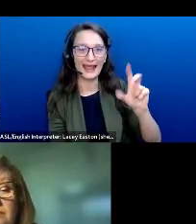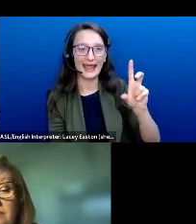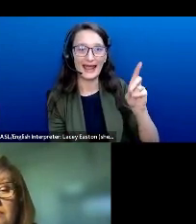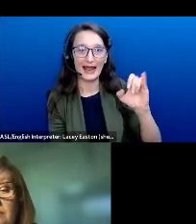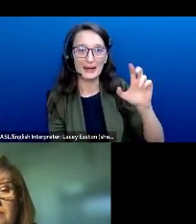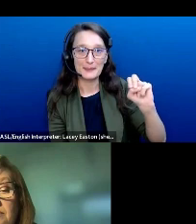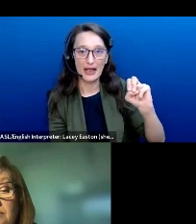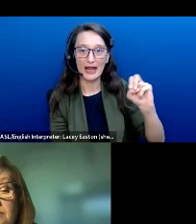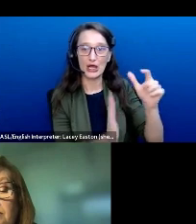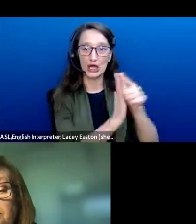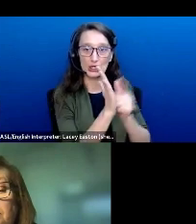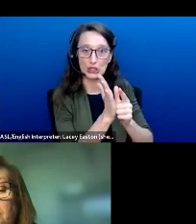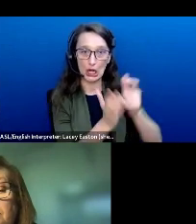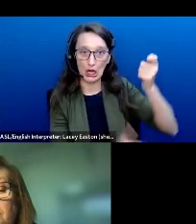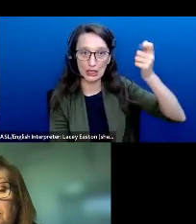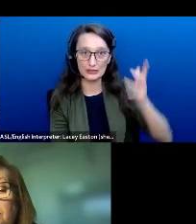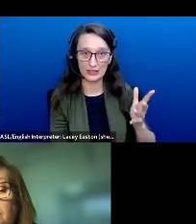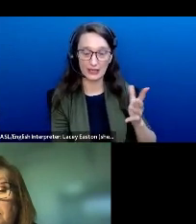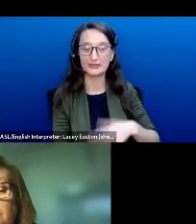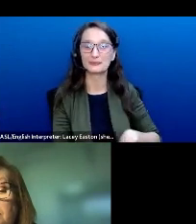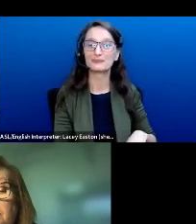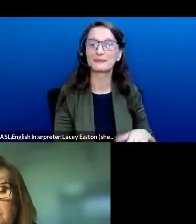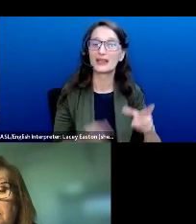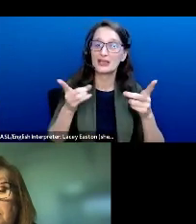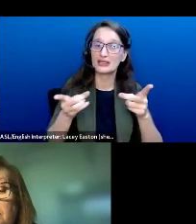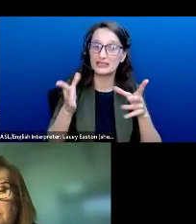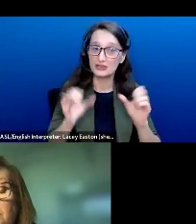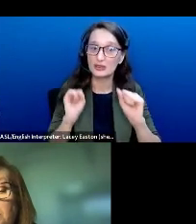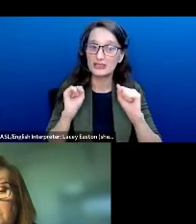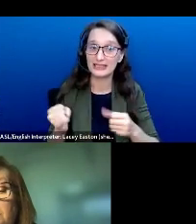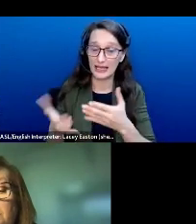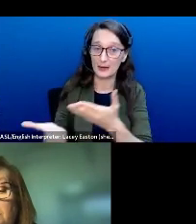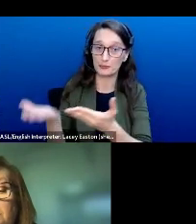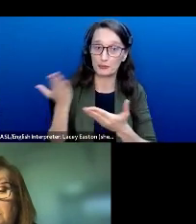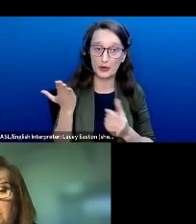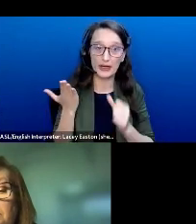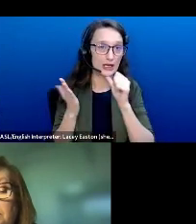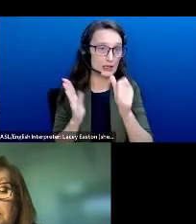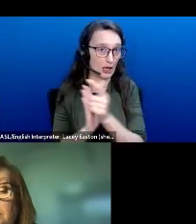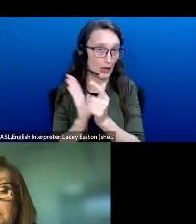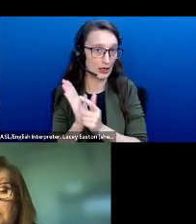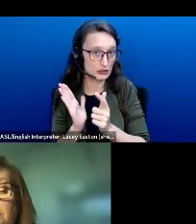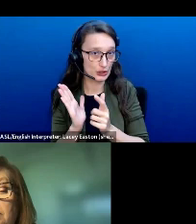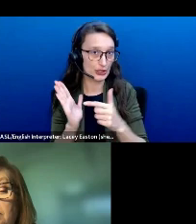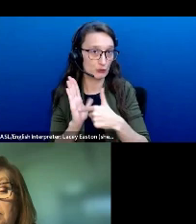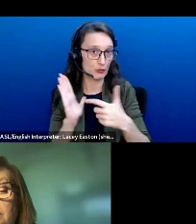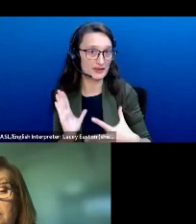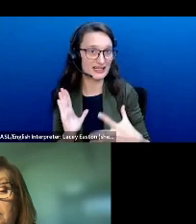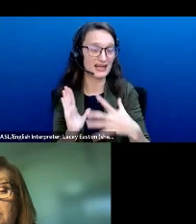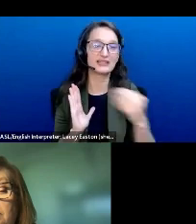representantes que no sean abogados y consultar con abogados. Se solicita a través de